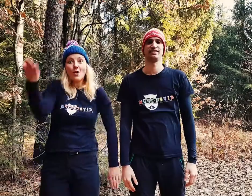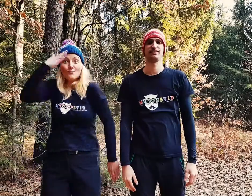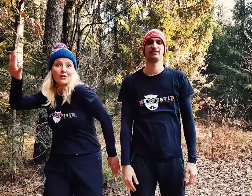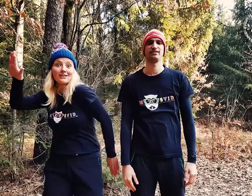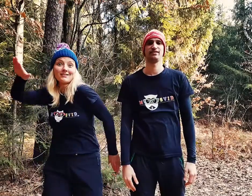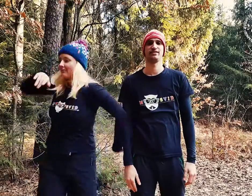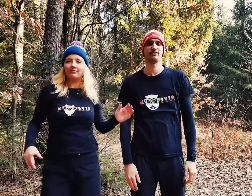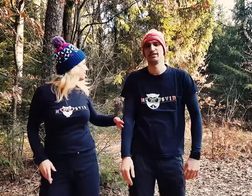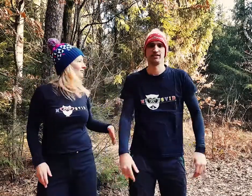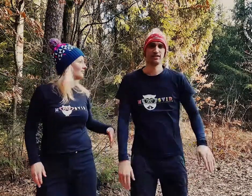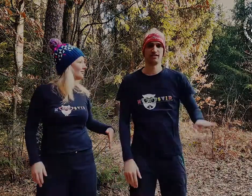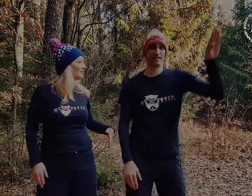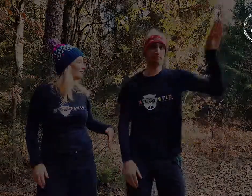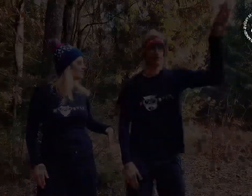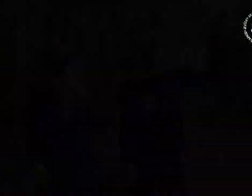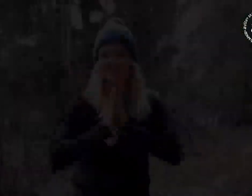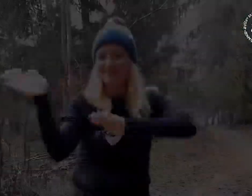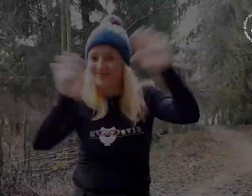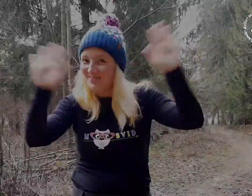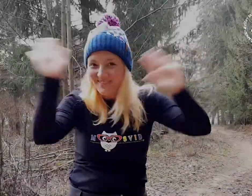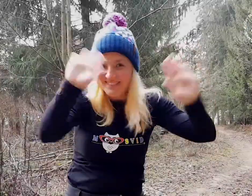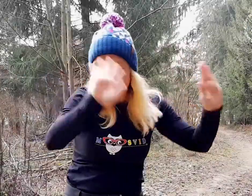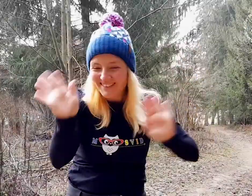MOOS ... ...Hribi Živjo, živjo!